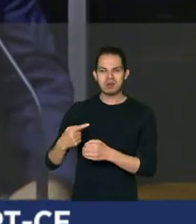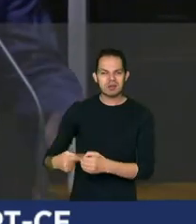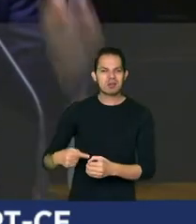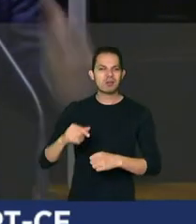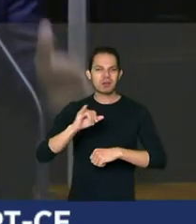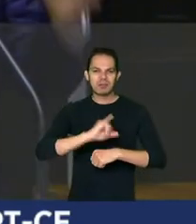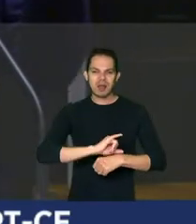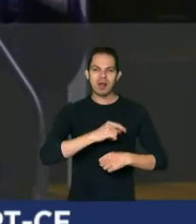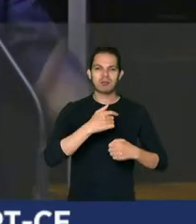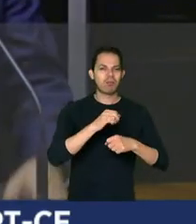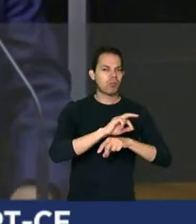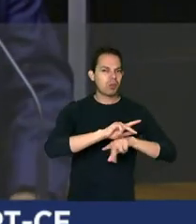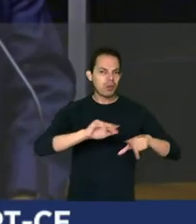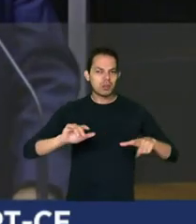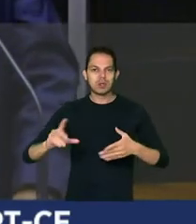RECEBEM AS CAPITAIS RECEBEM, OS MUNICÍPIOS RECEBEM, TUDO